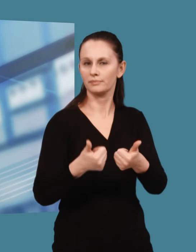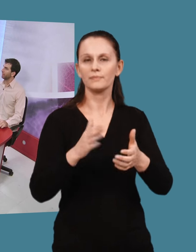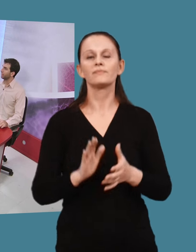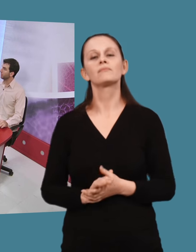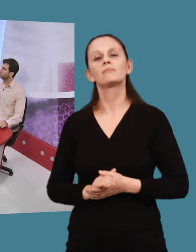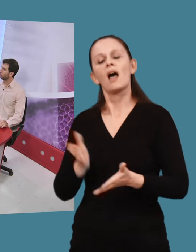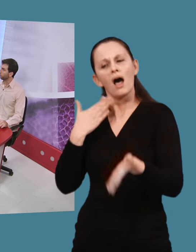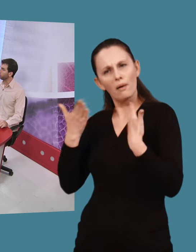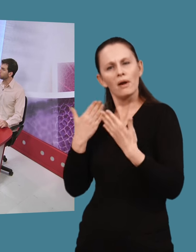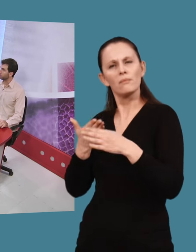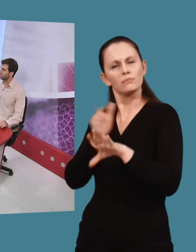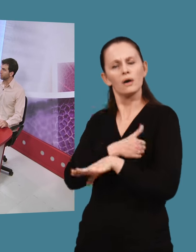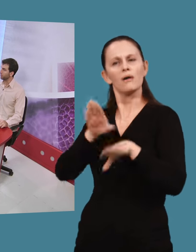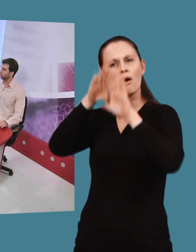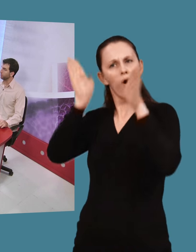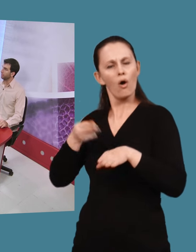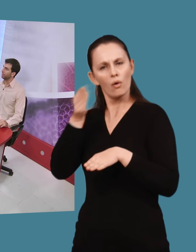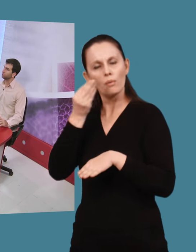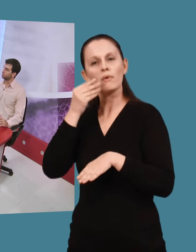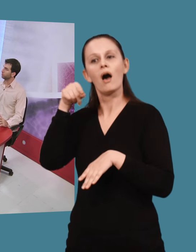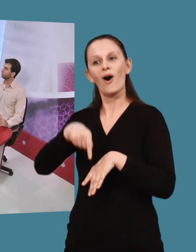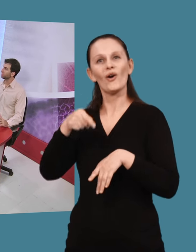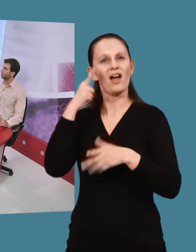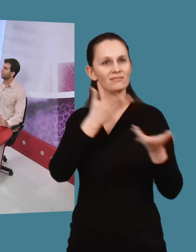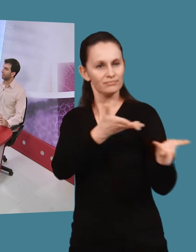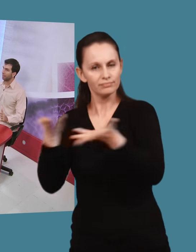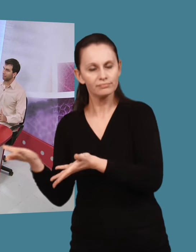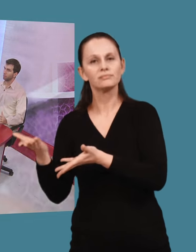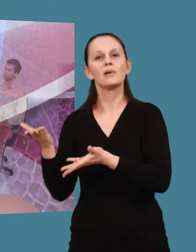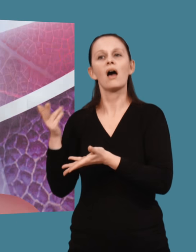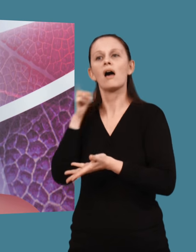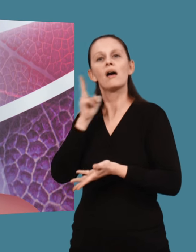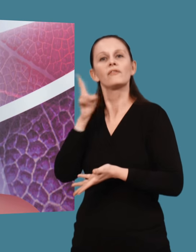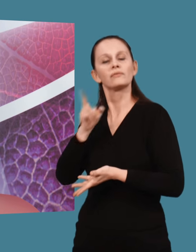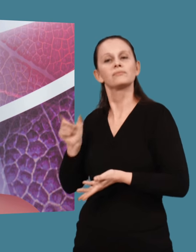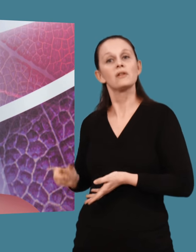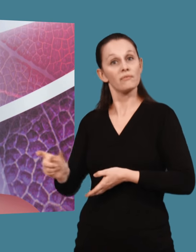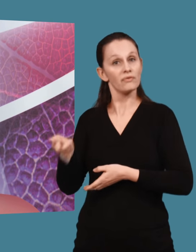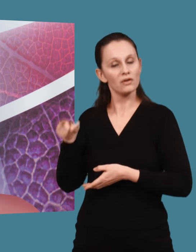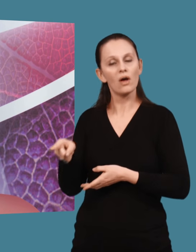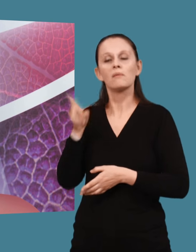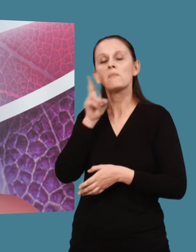Y hablando de los comedores Universitarios, los invitó entonces ahora a compartir un informe dónde vamos a ver cómo